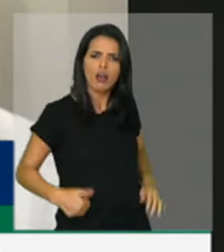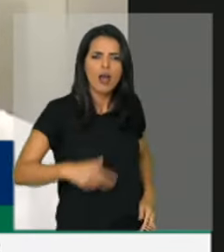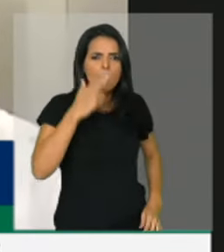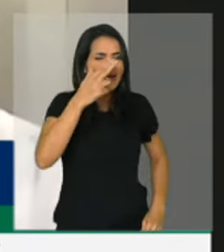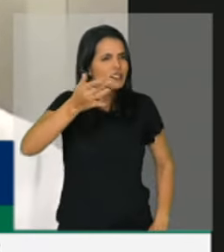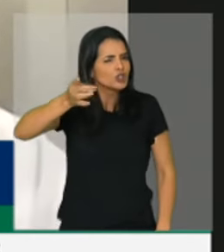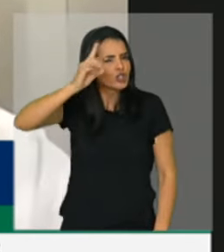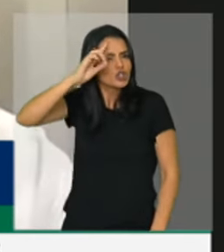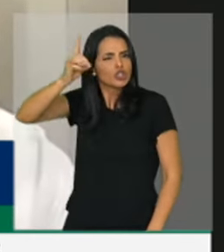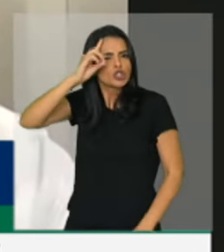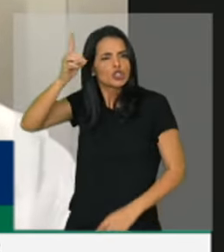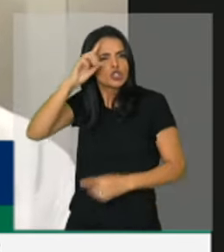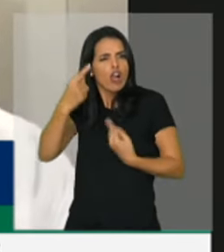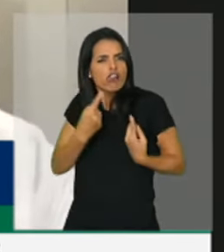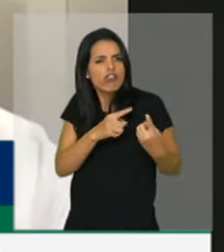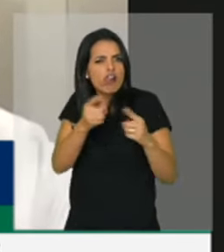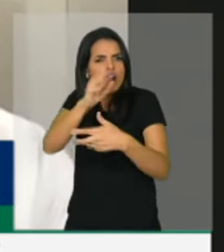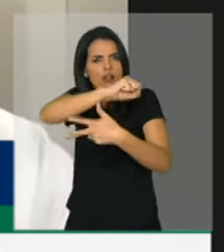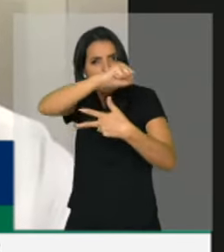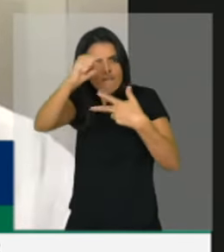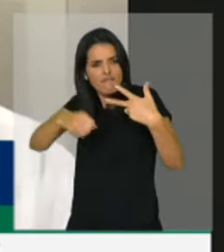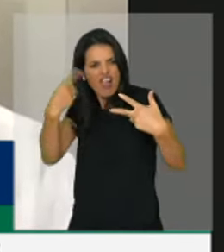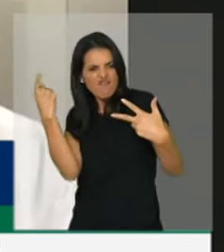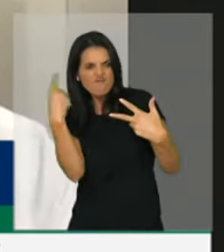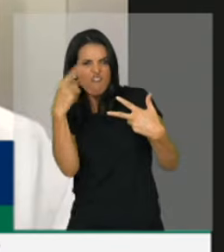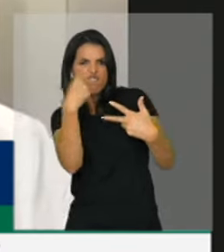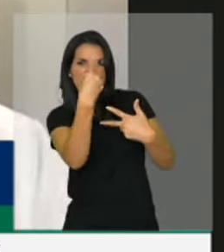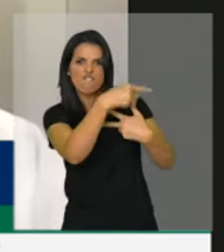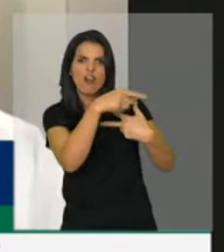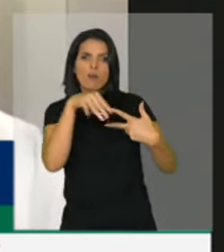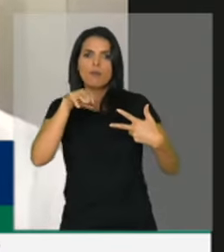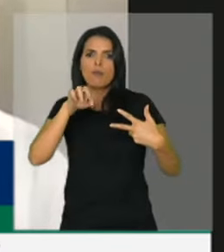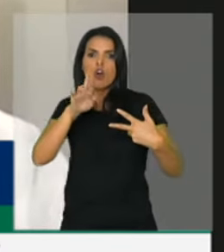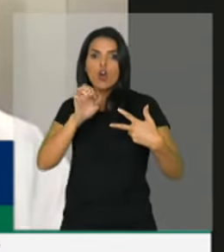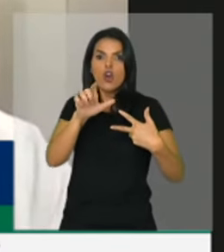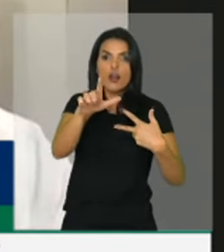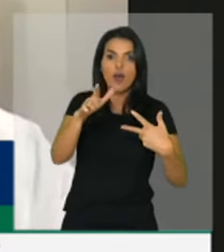REPUBLICANAS, A MORALIDADE PÚBLICA AO MEIO AMBIENTE QUE PRINCÍPIOS DA DIGNIDADE DA PESSOA HUMANA, A PRÓPRIA